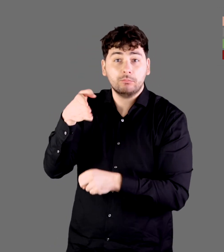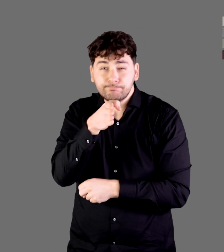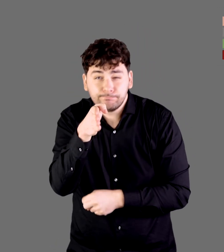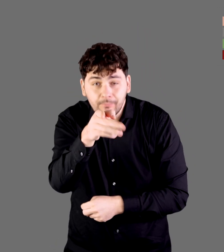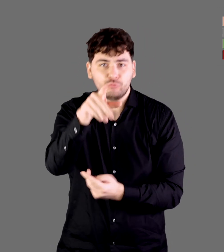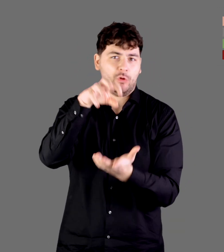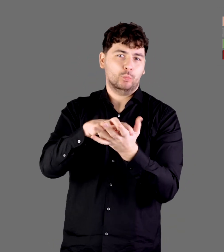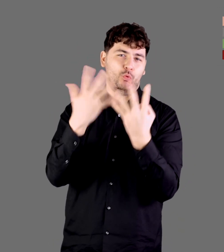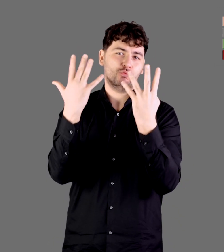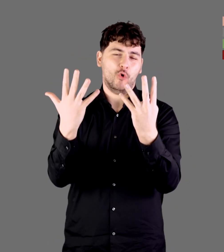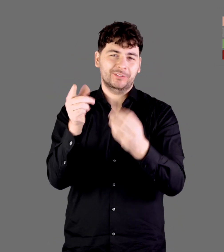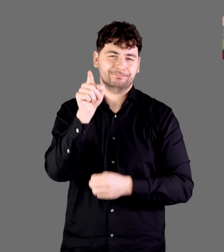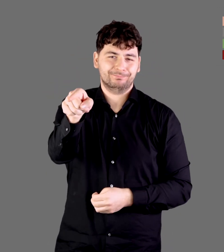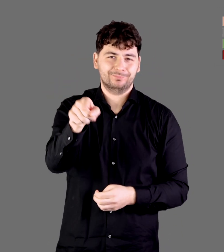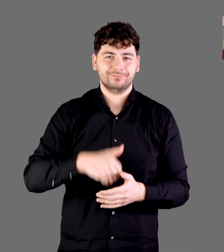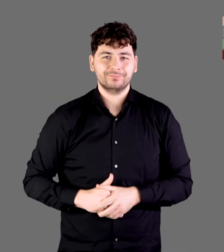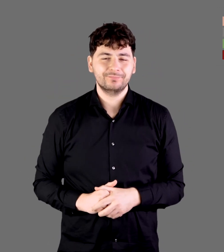Gehen Sie bitte auf diesem Gang zur Station 9.